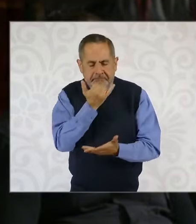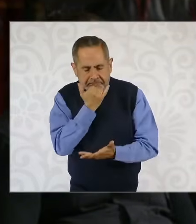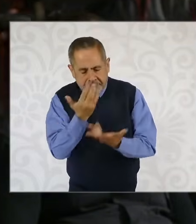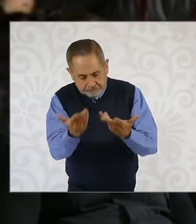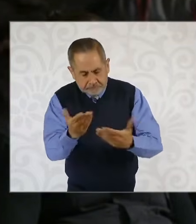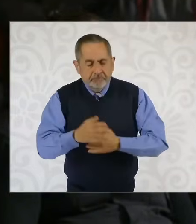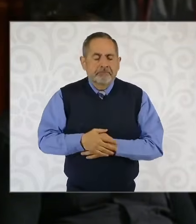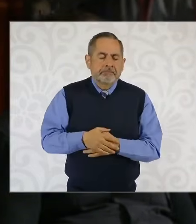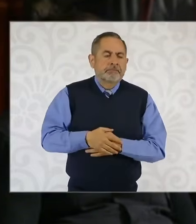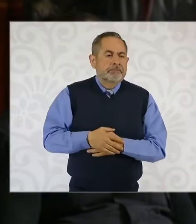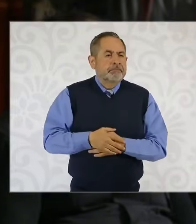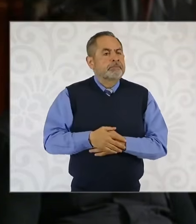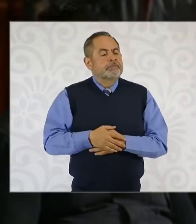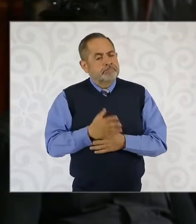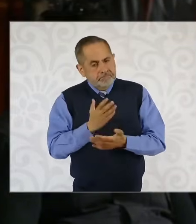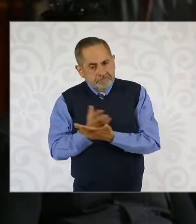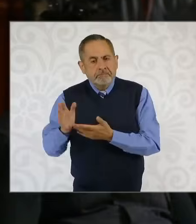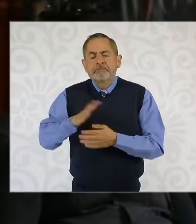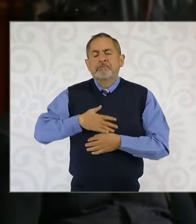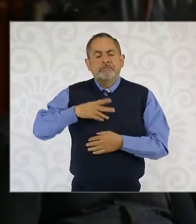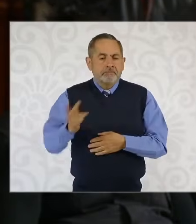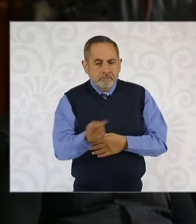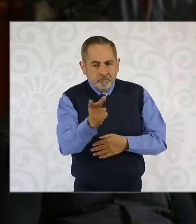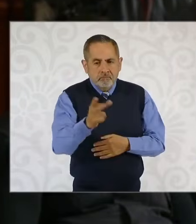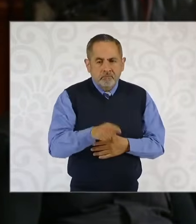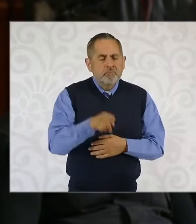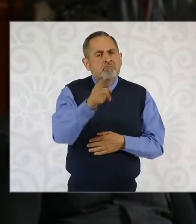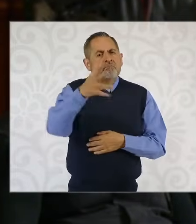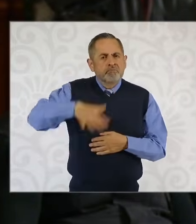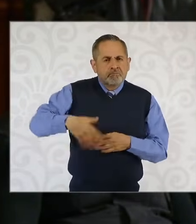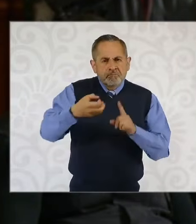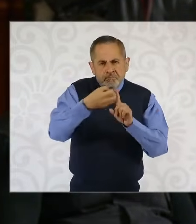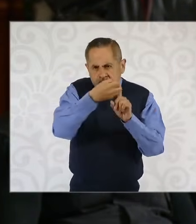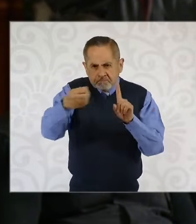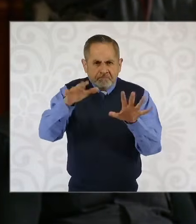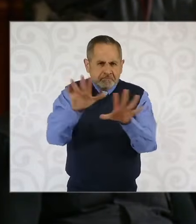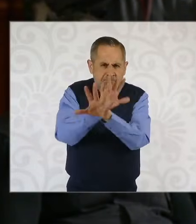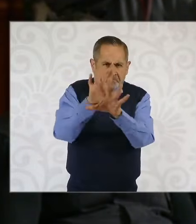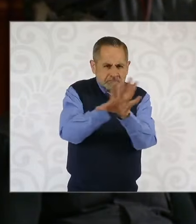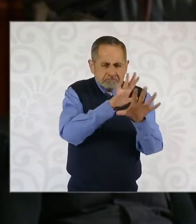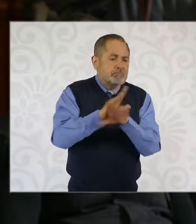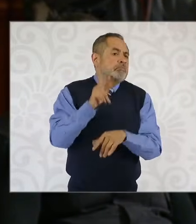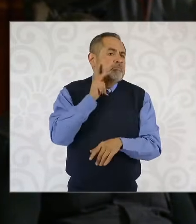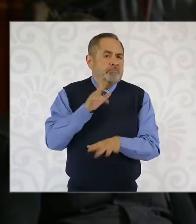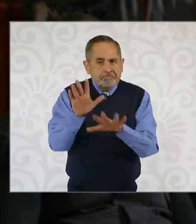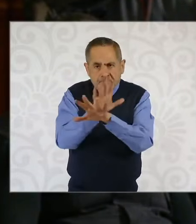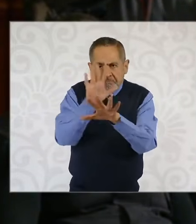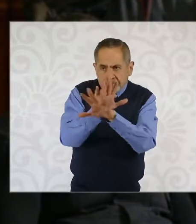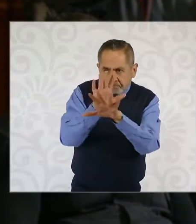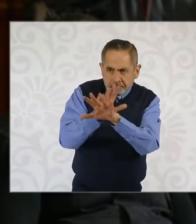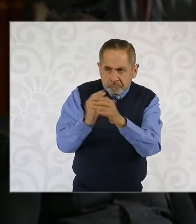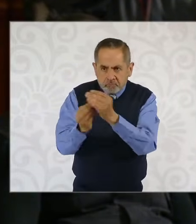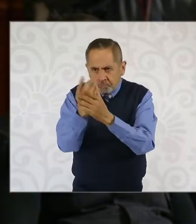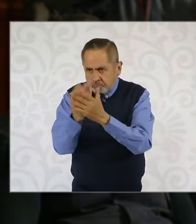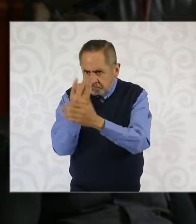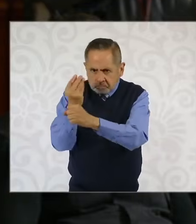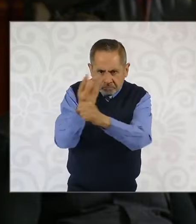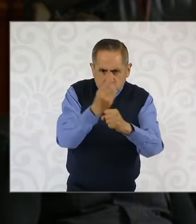con mi pregunta eh si toda esta reestructuración que se está haciendo a Pemex contempla recorte